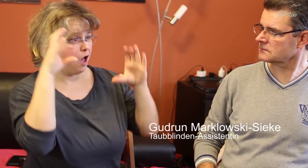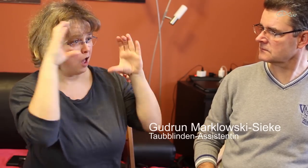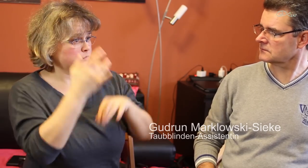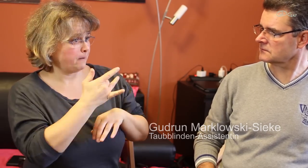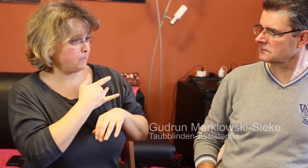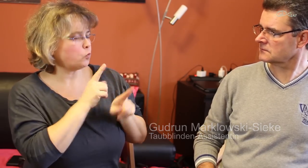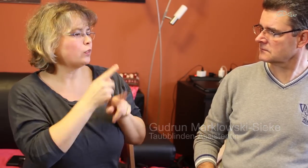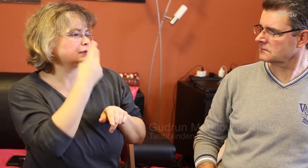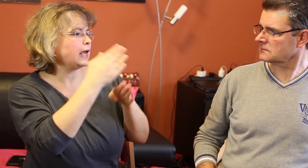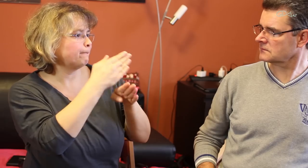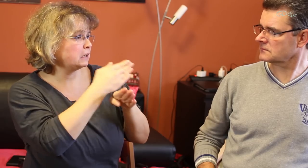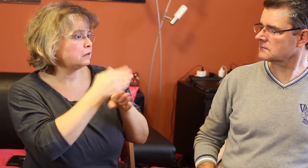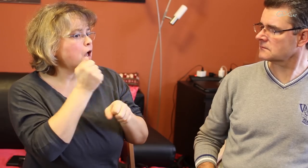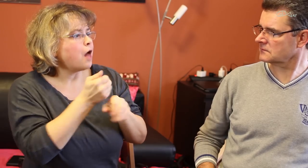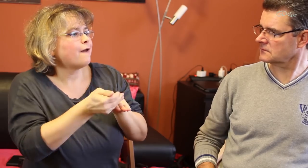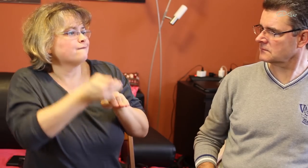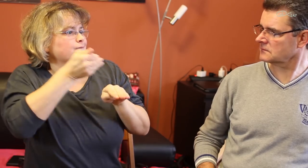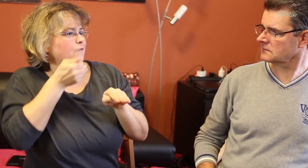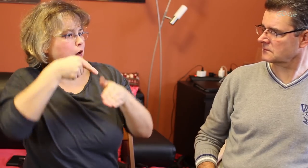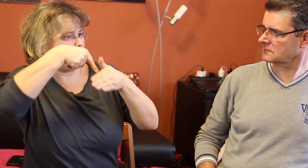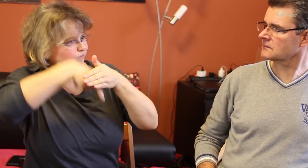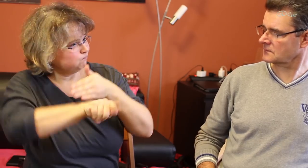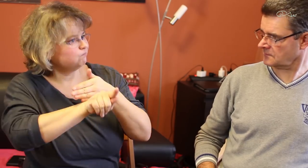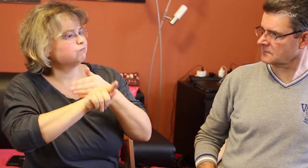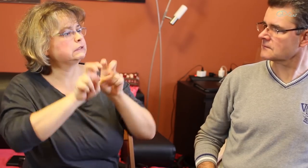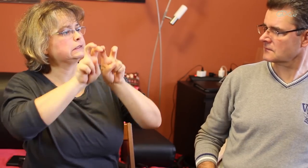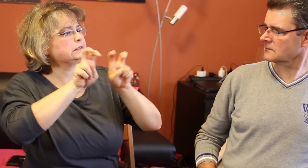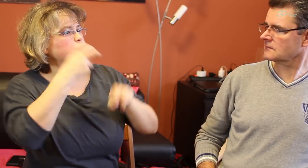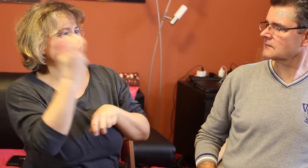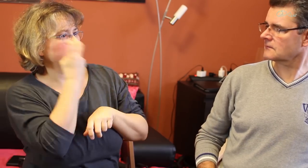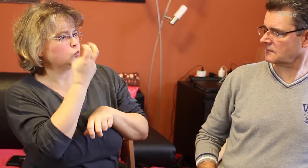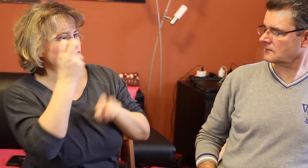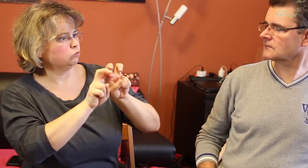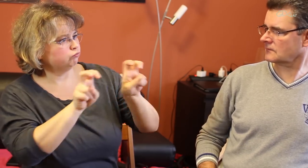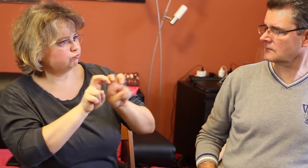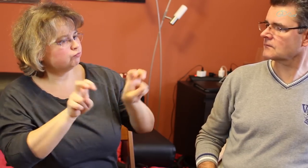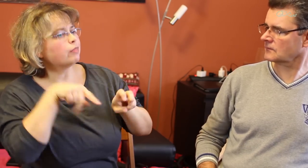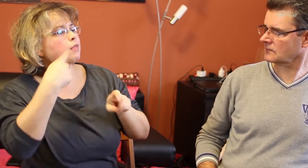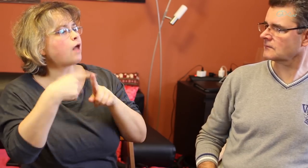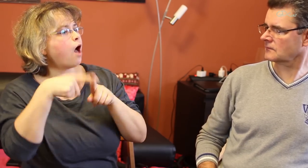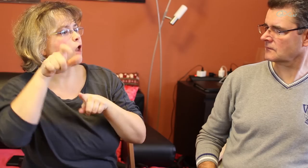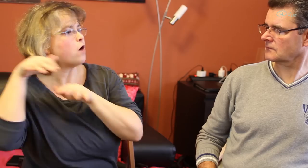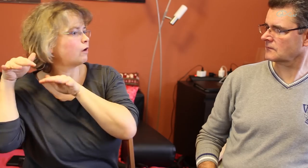ob Usher-Betroffene und Sehbehinderte vorher rein dürfen und sich einen Platz aussuchen können, noch bevor die anderen kommen.